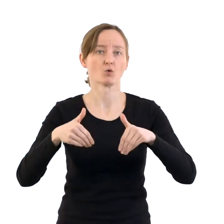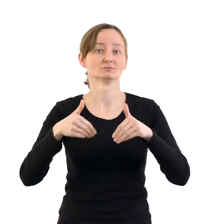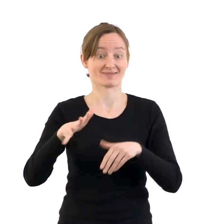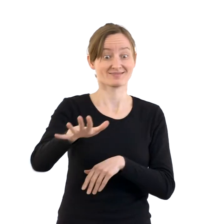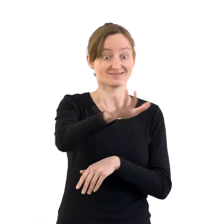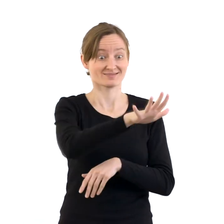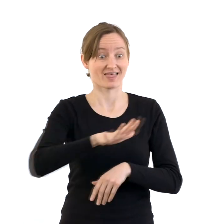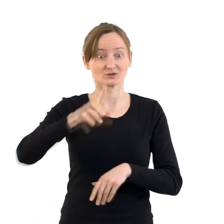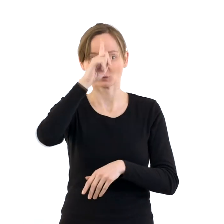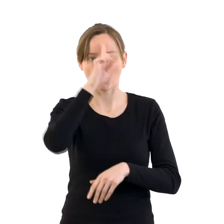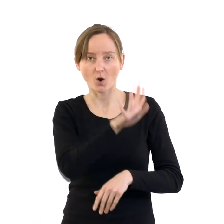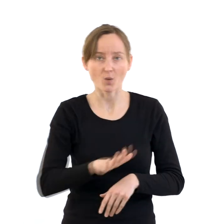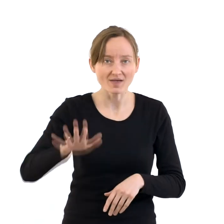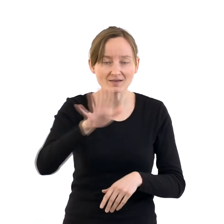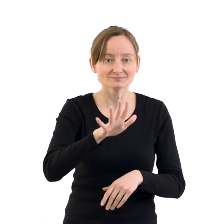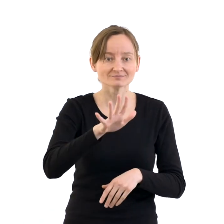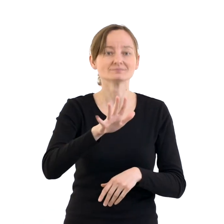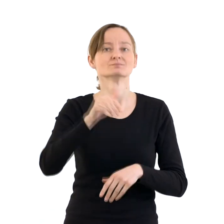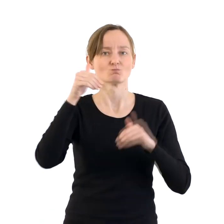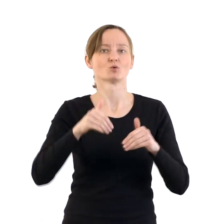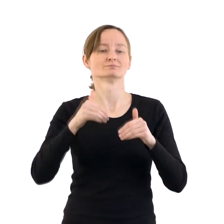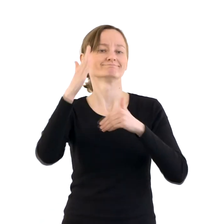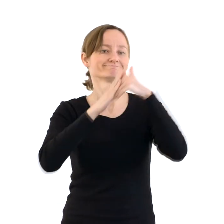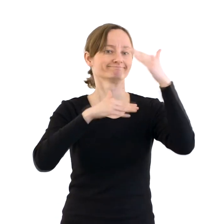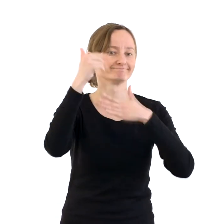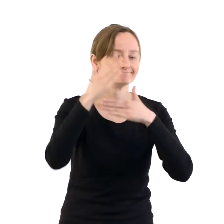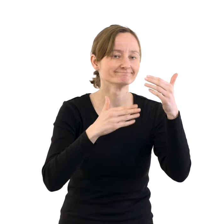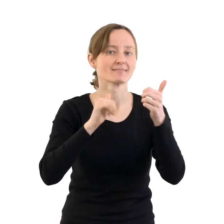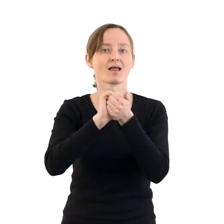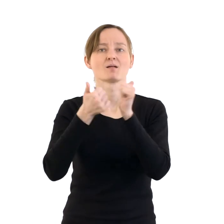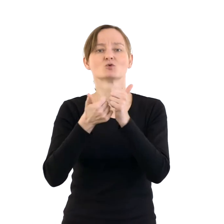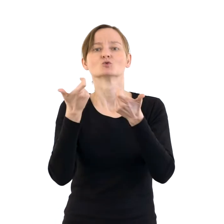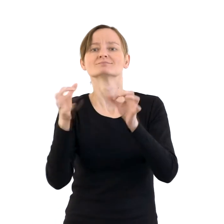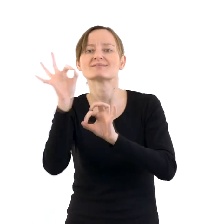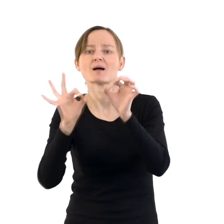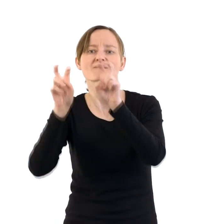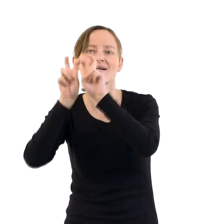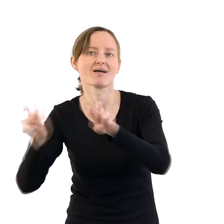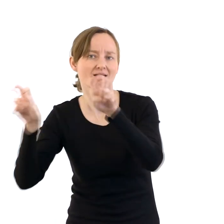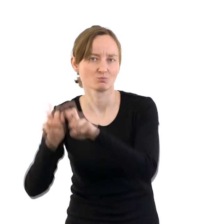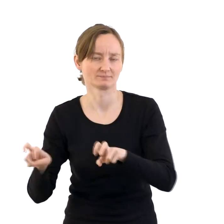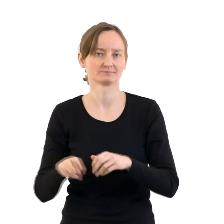budowy, remontów na terenie społeczności lokalnej